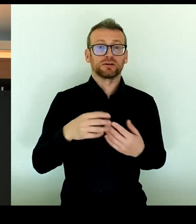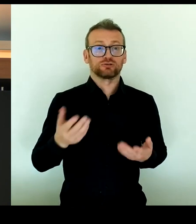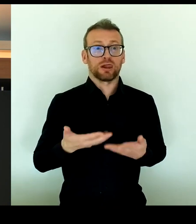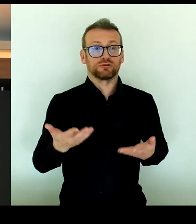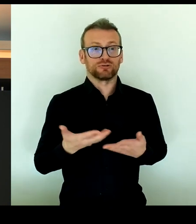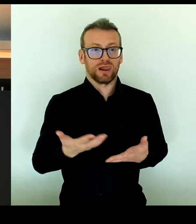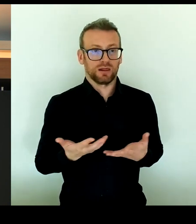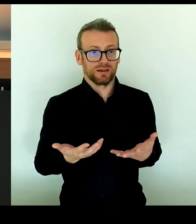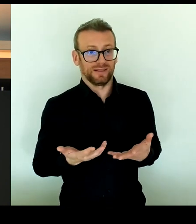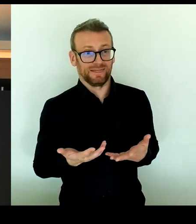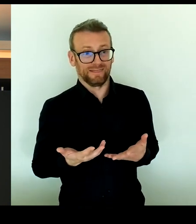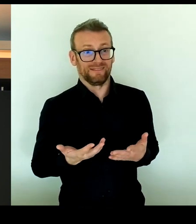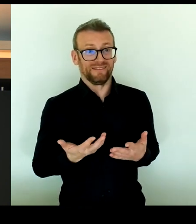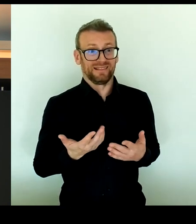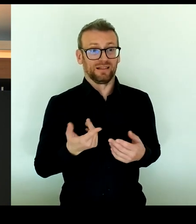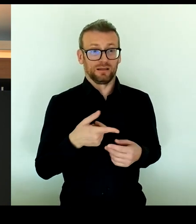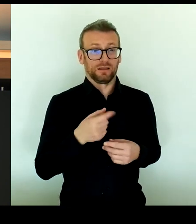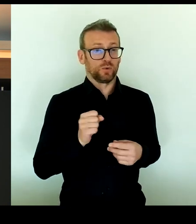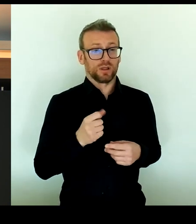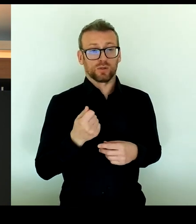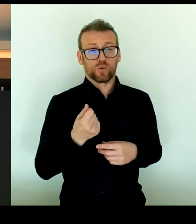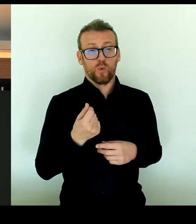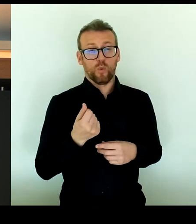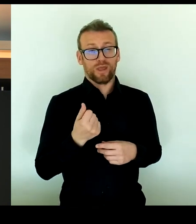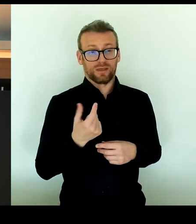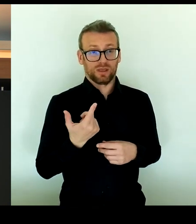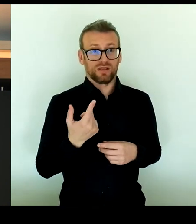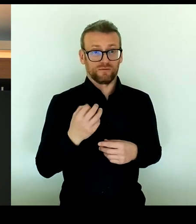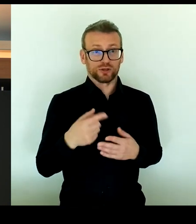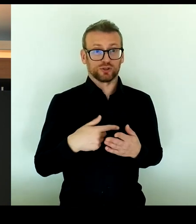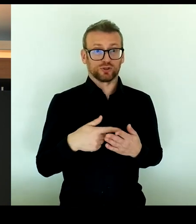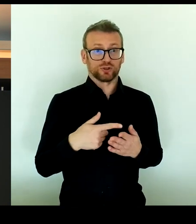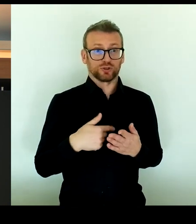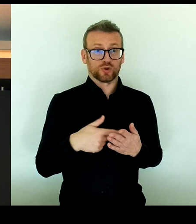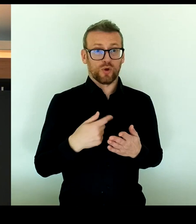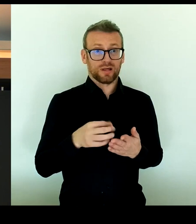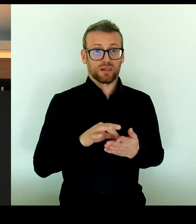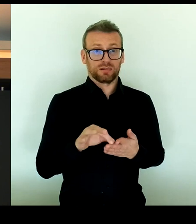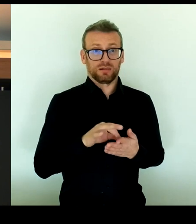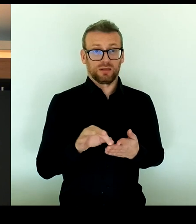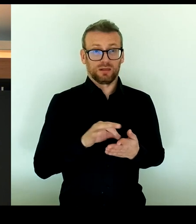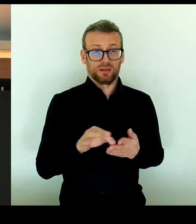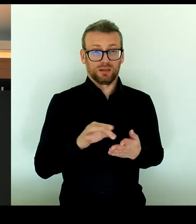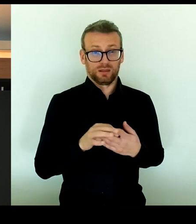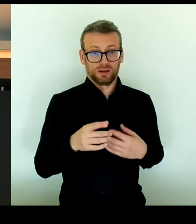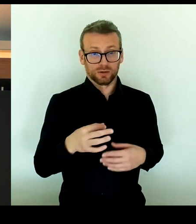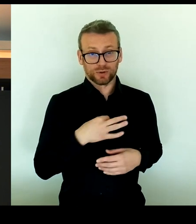Corona-Pandemie China immer als Vorbild genommen. Auch was ist die Nachverfolgung